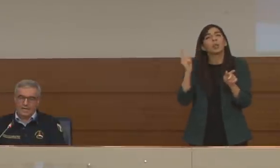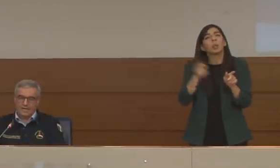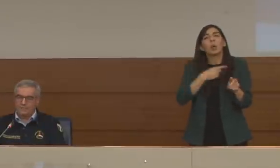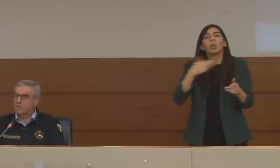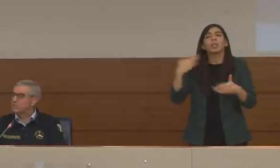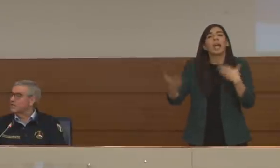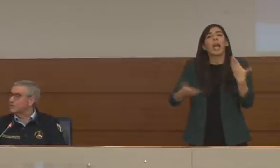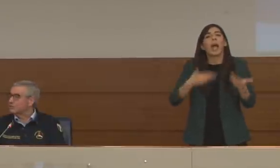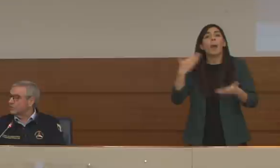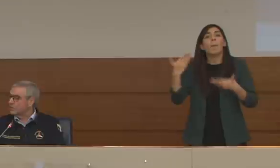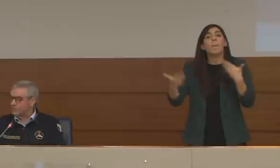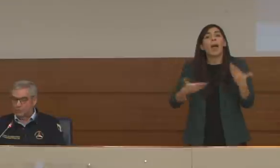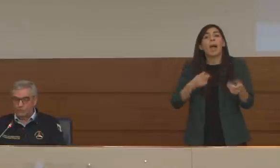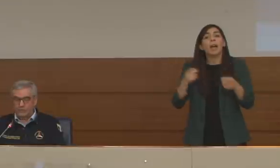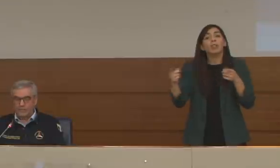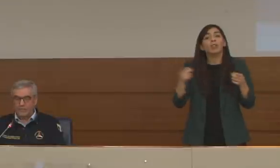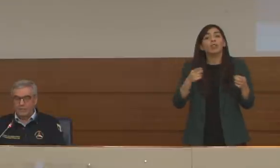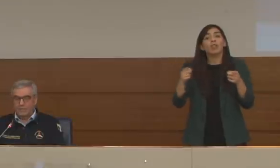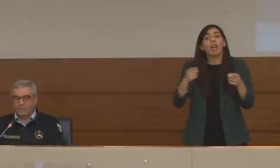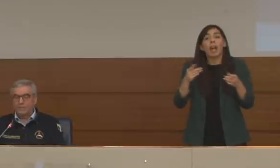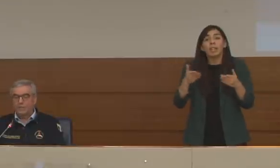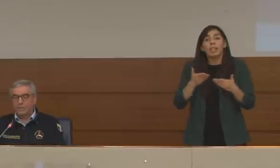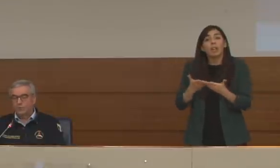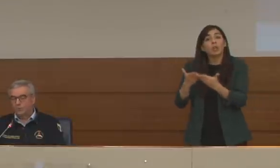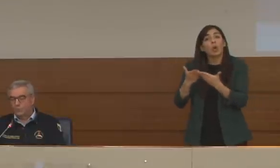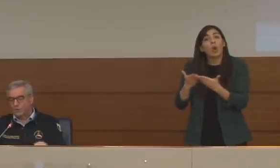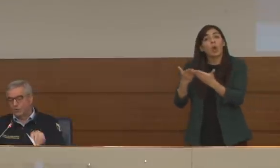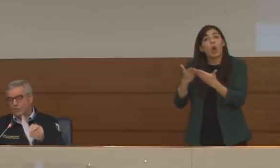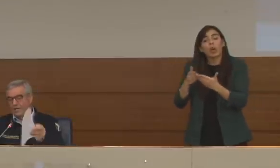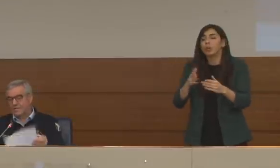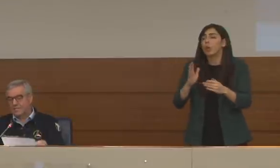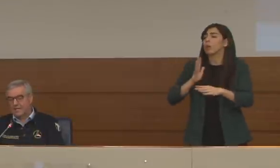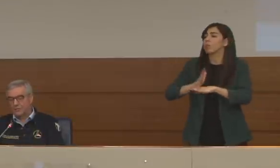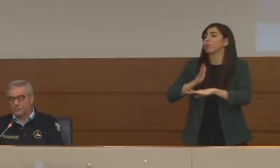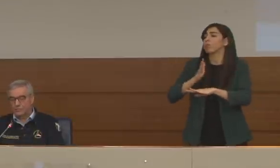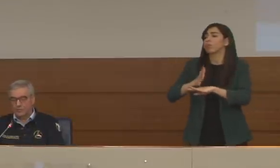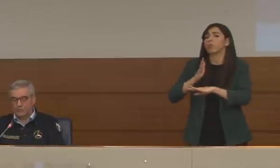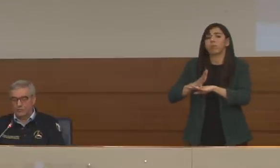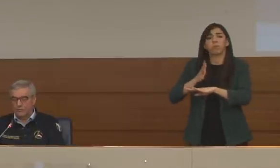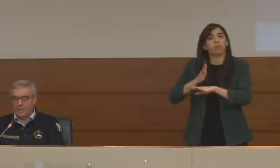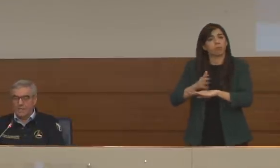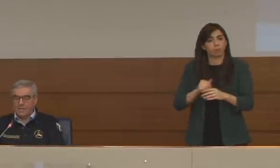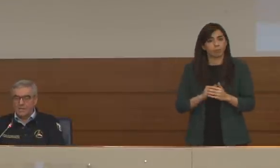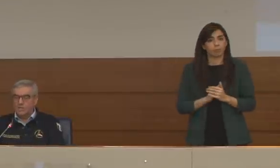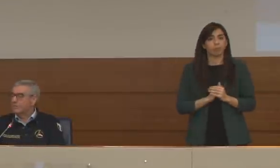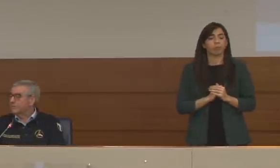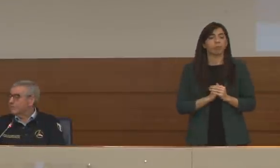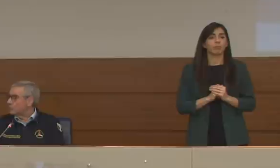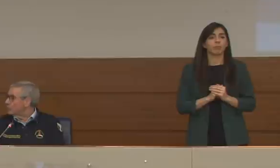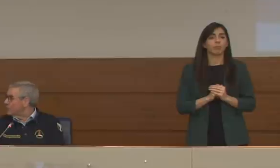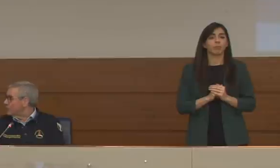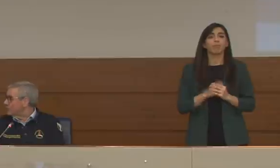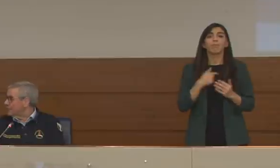emergenza sono intervenuti in numero assai cospicuo. Io mi fermo qui.